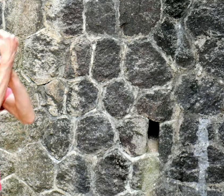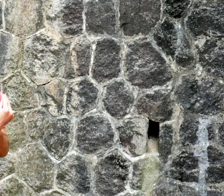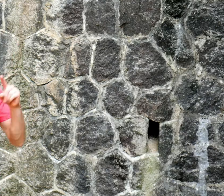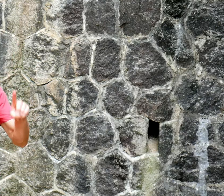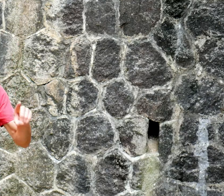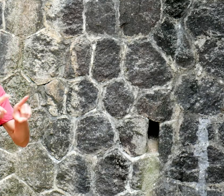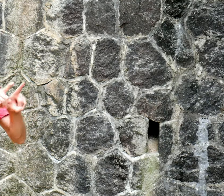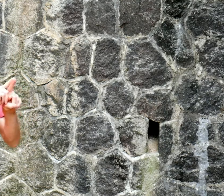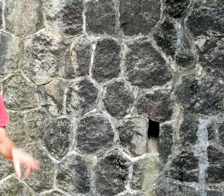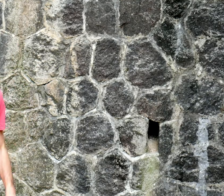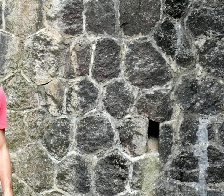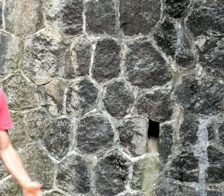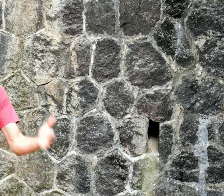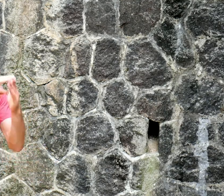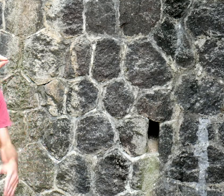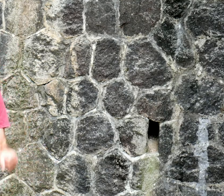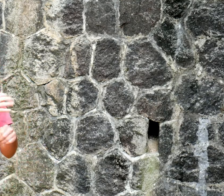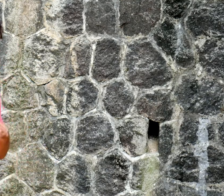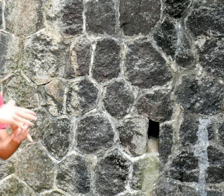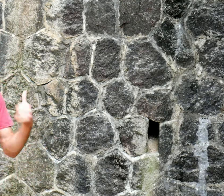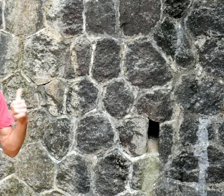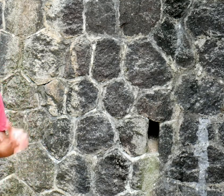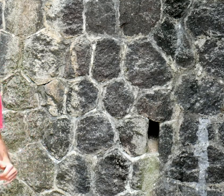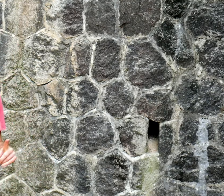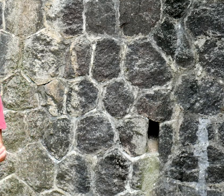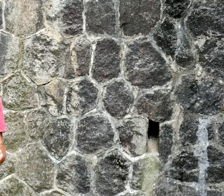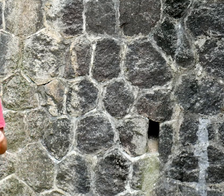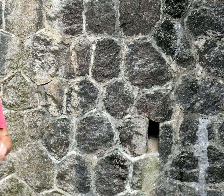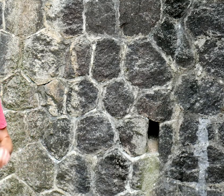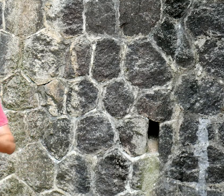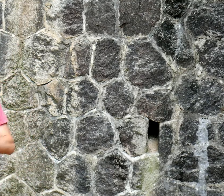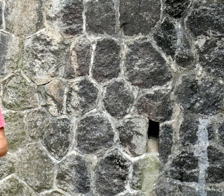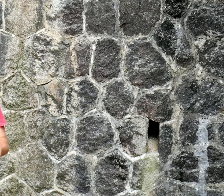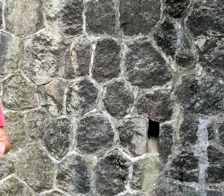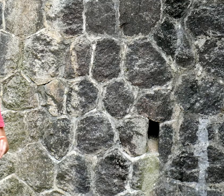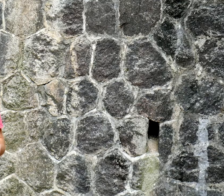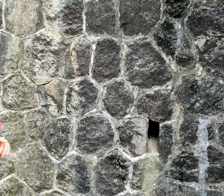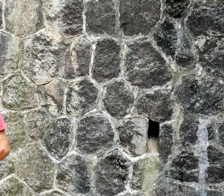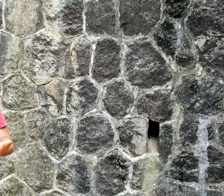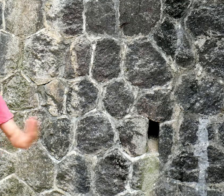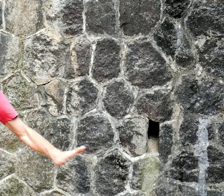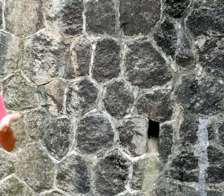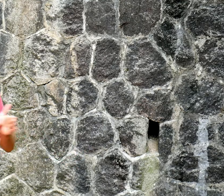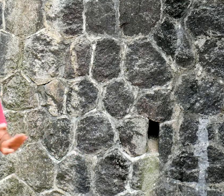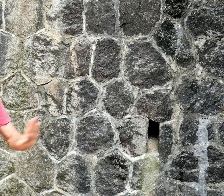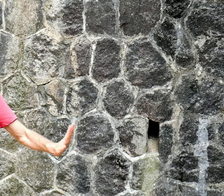C'est important de se protéger. Il y a aussi le SIDA qui existe depuis 30 ans. Il faut une capote pour se protéger, c'est important aussi. Et garder 1 mètre de distance.